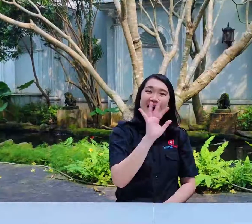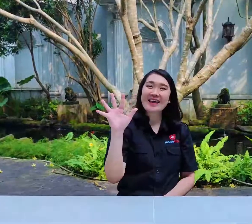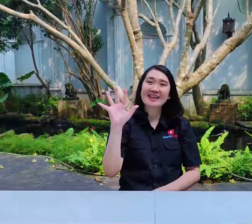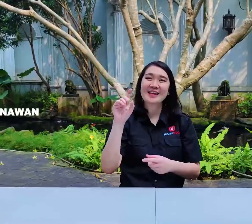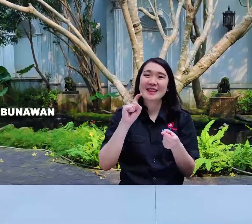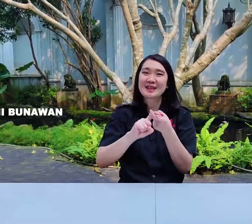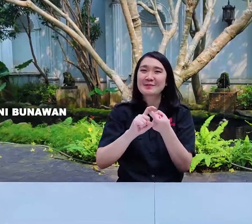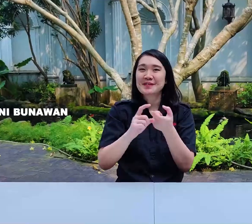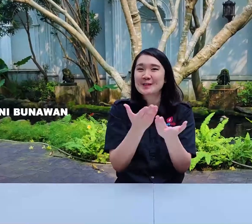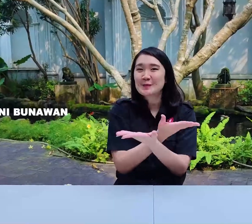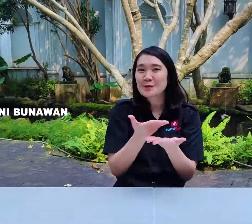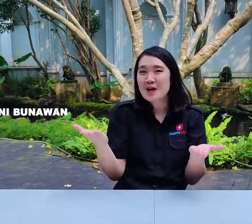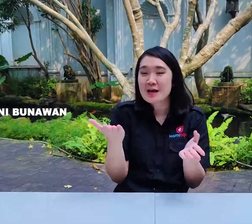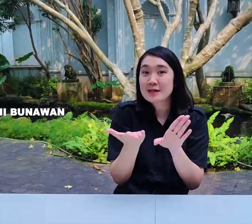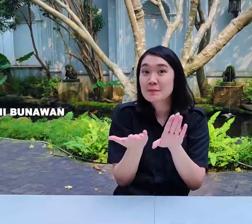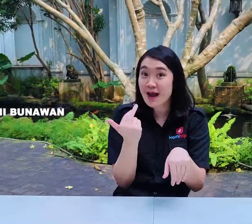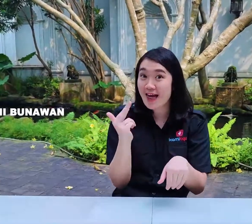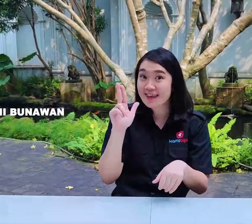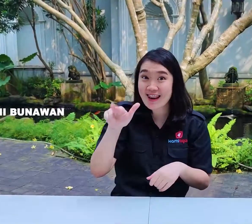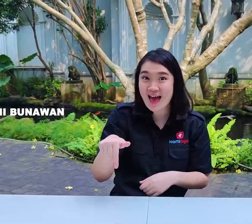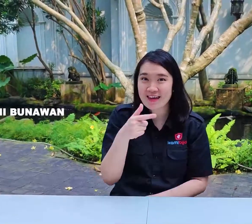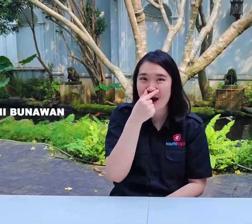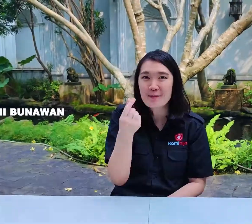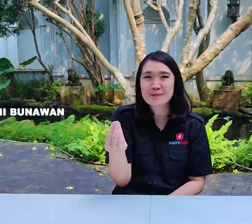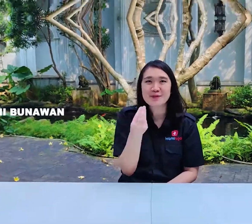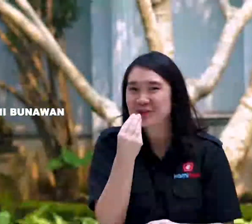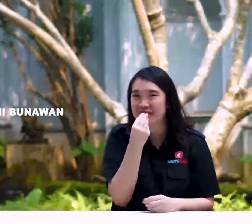Hai teman-teman semua, kembali lagi Kamis Kuliner.